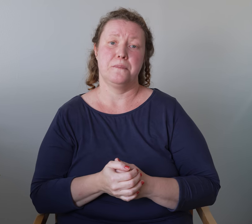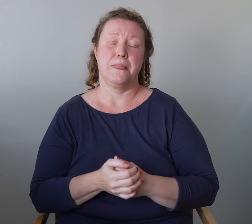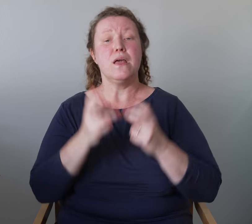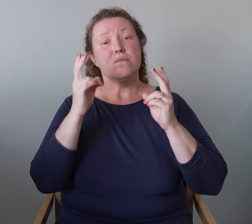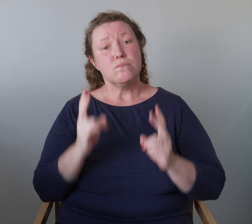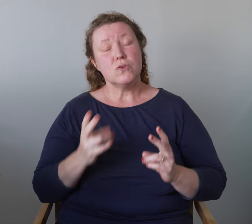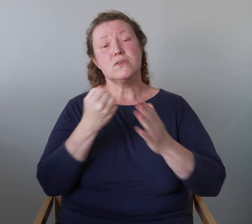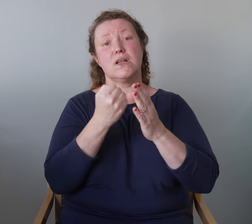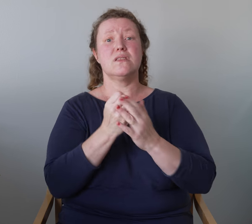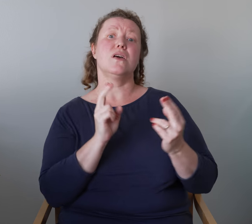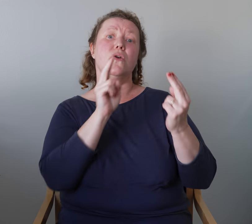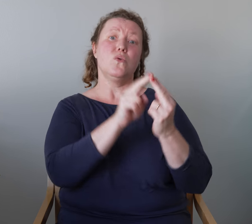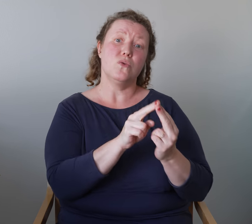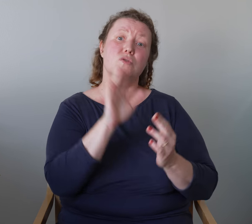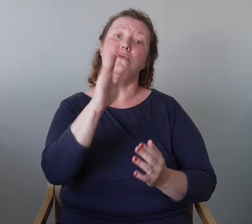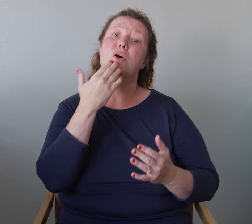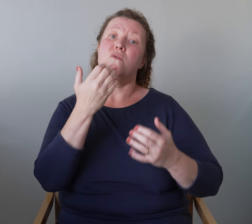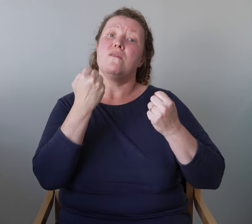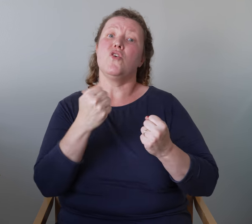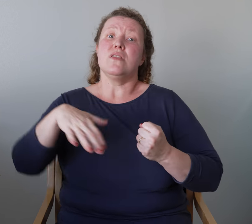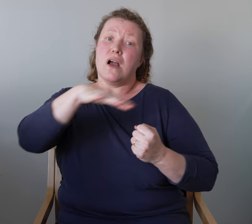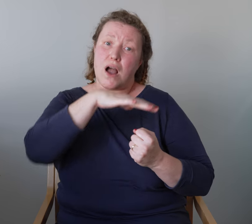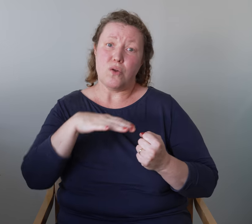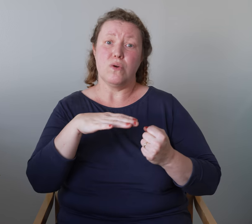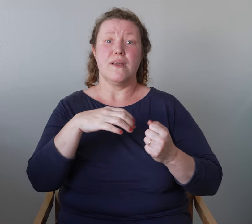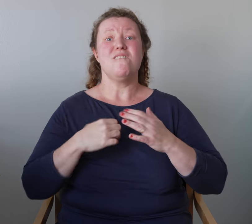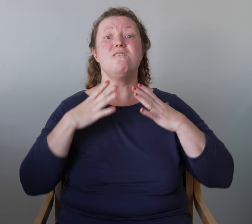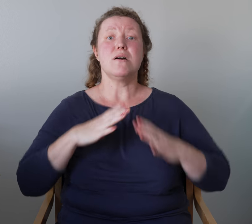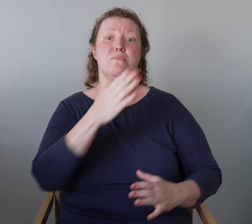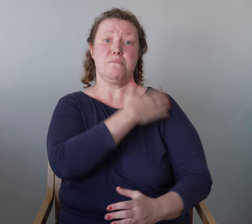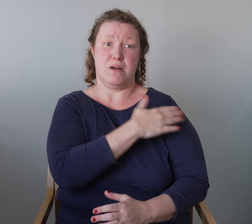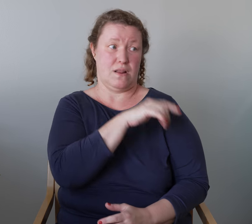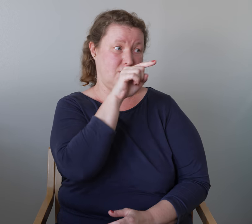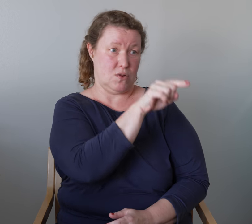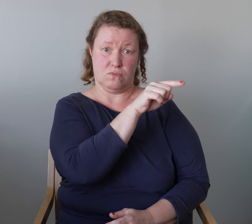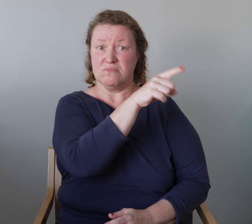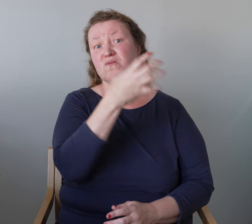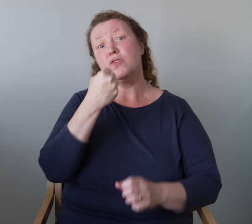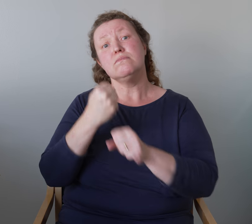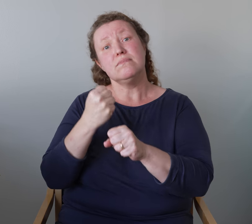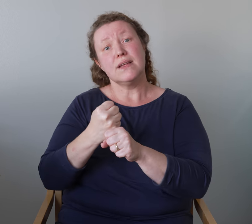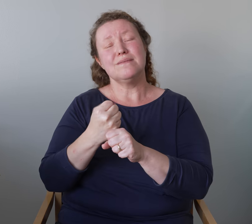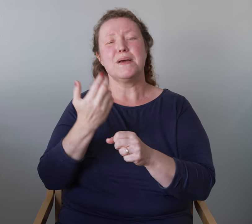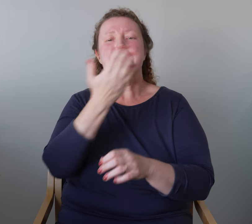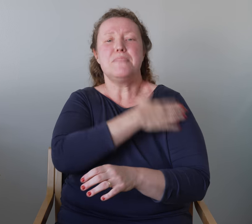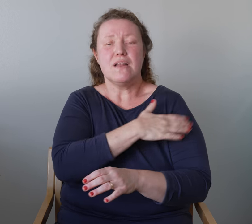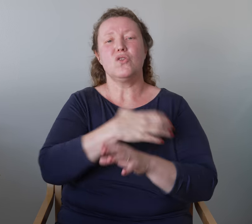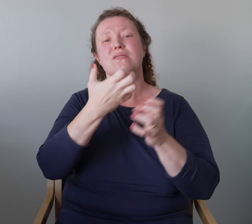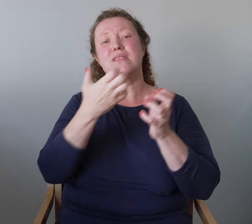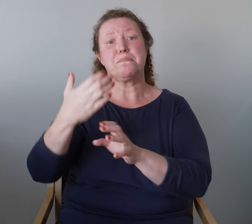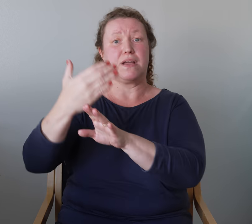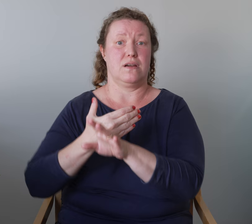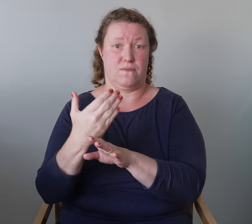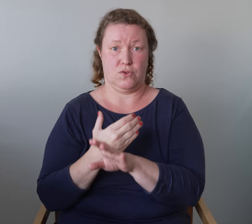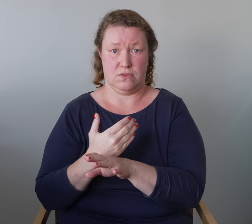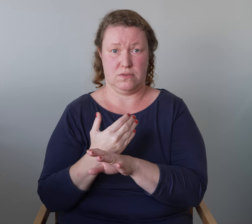Hyvinvointialueesi vammaispalvelut voivat tehdä sinulle palvelutarpeen arvioinnin.